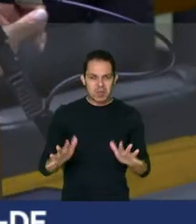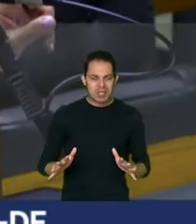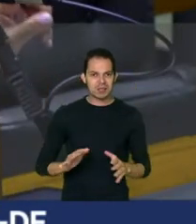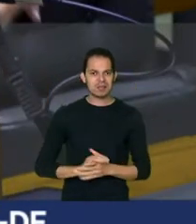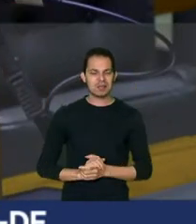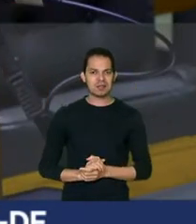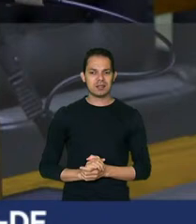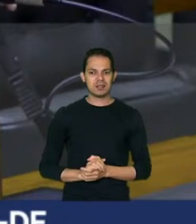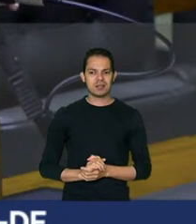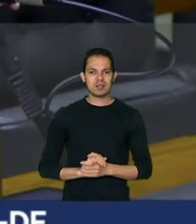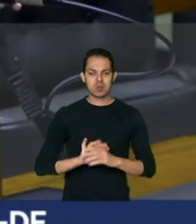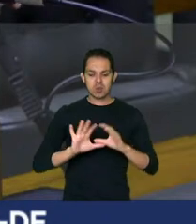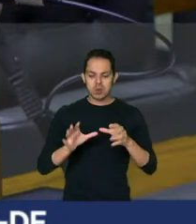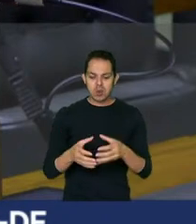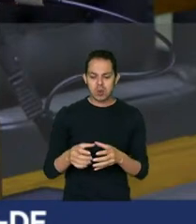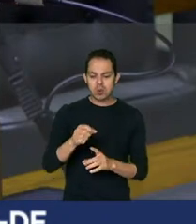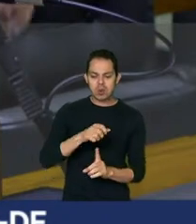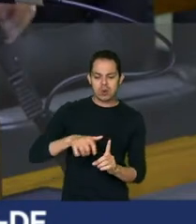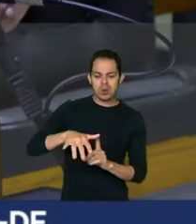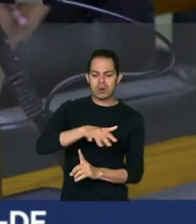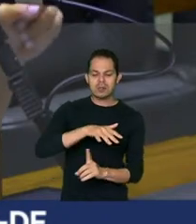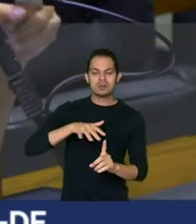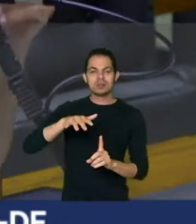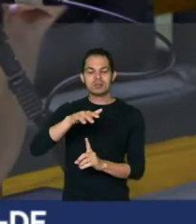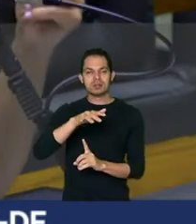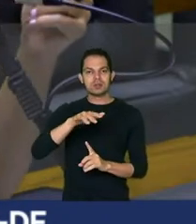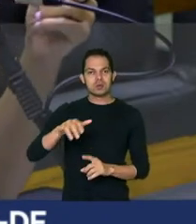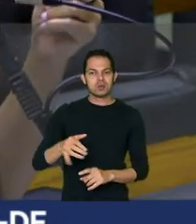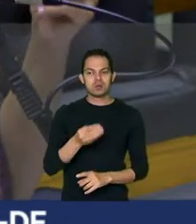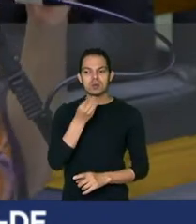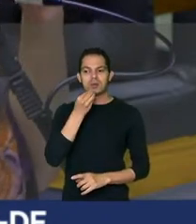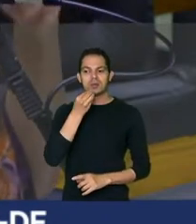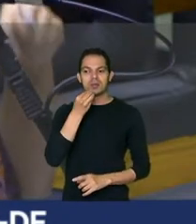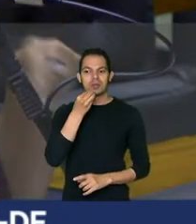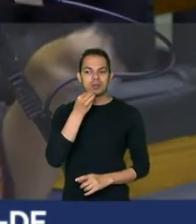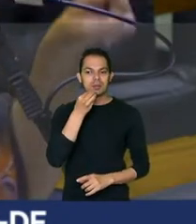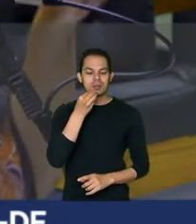COLOCOU SOB SIGILO. AGORA NÃO SE QUER TRANSPARÊNCIA, AGORA NÃO SE QUER QUE O CONJUNTO DA SOCIEDADE TENHA A OPORTUNIDADE